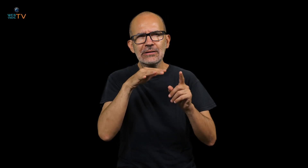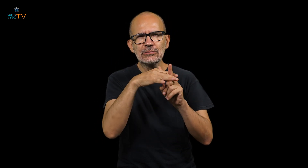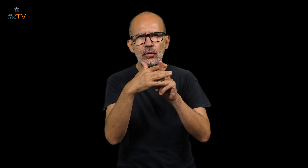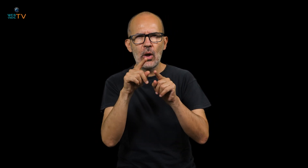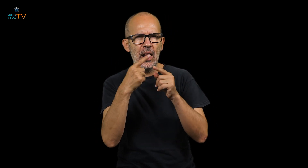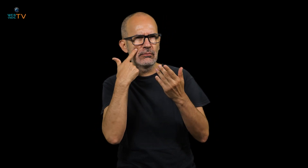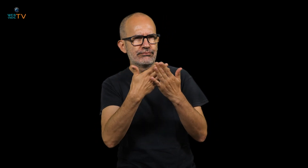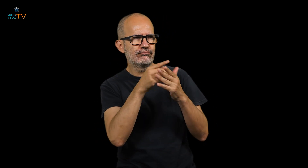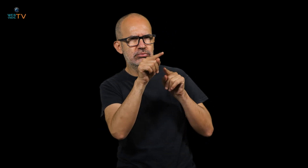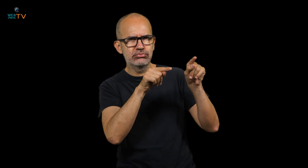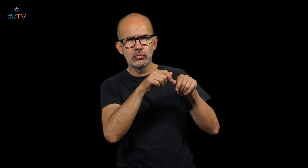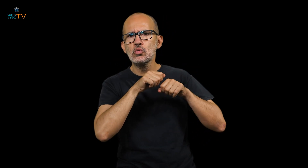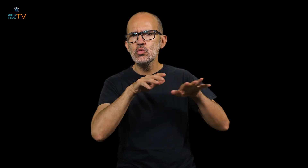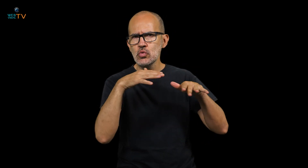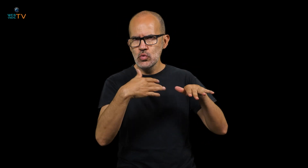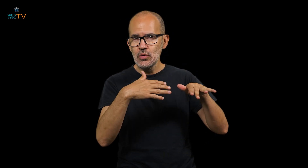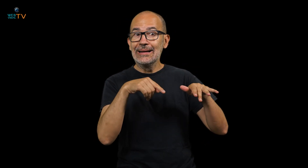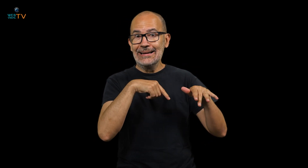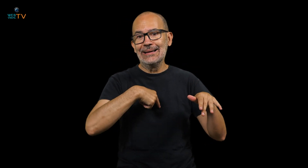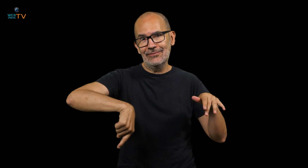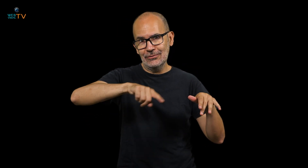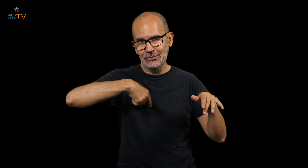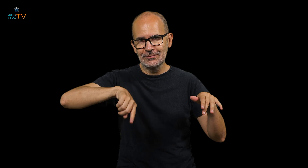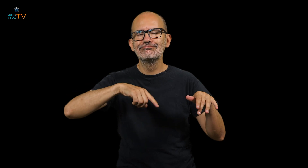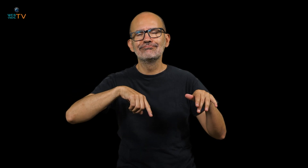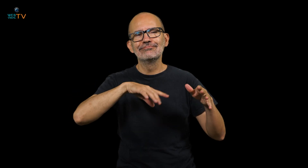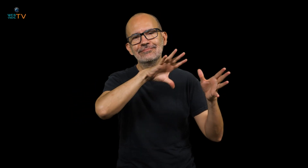y hacerse eco sobre todo tipo de situaciones a través de las redes sociales.